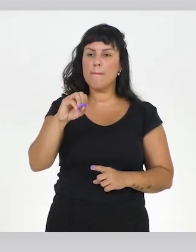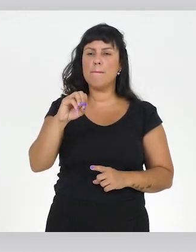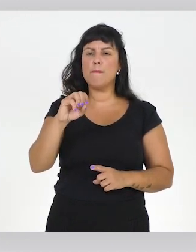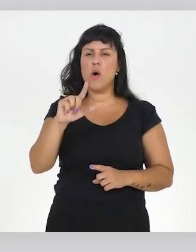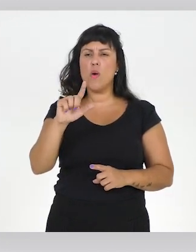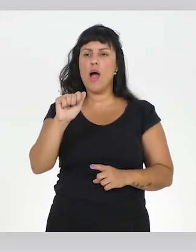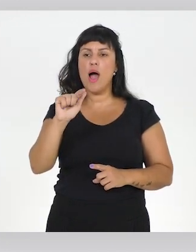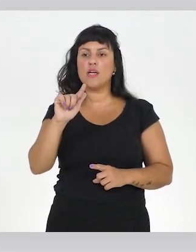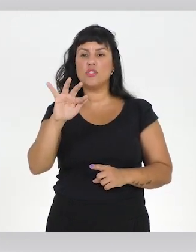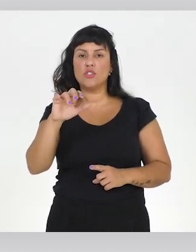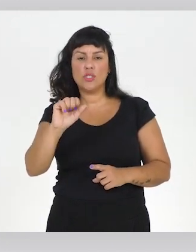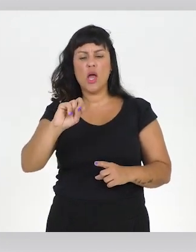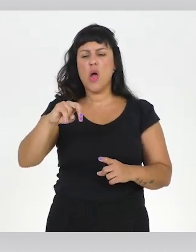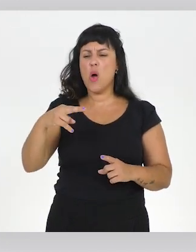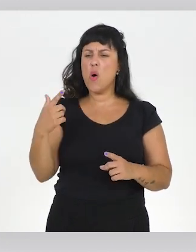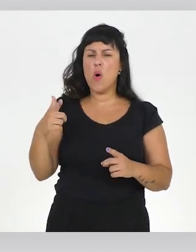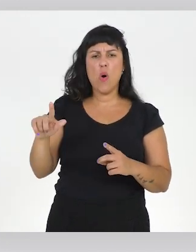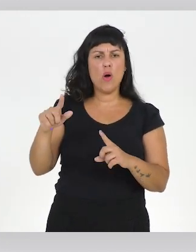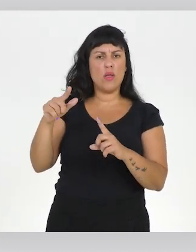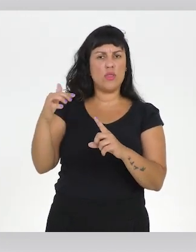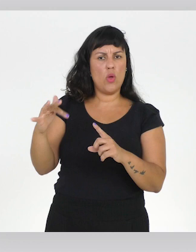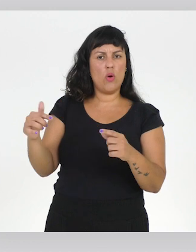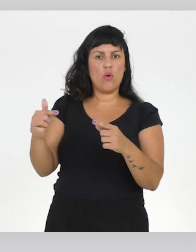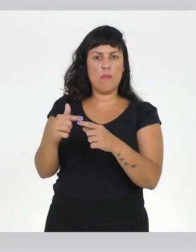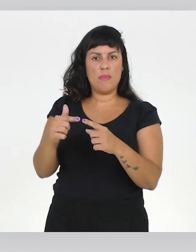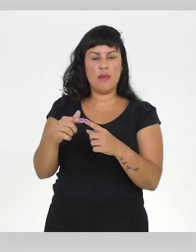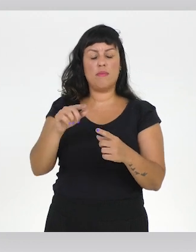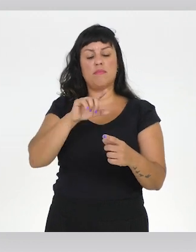Na dor neuropática, que a gente viu também a conceituação